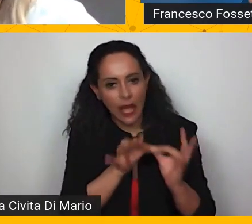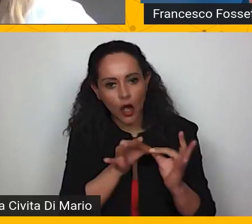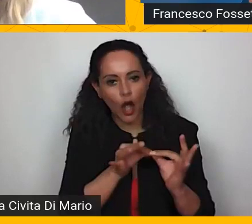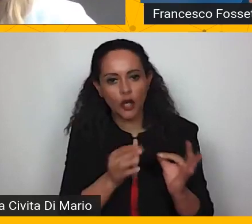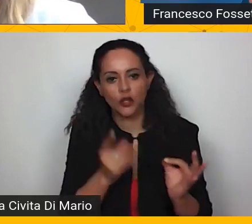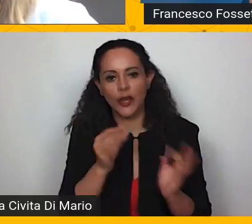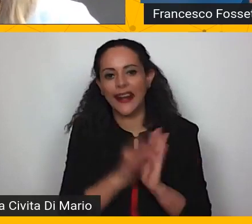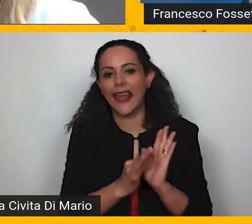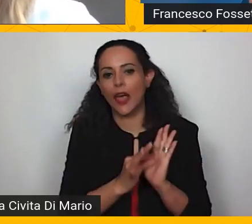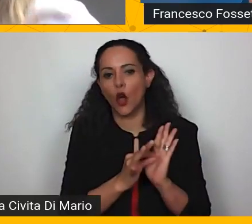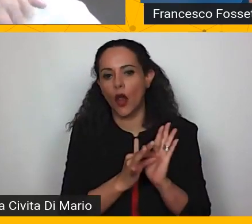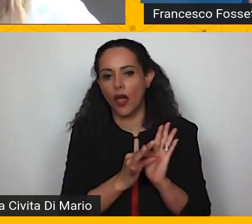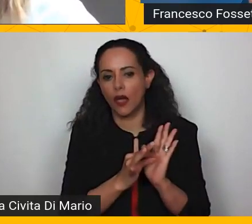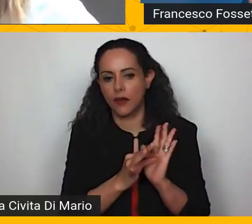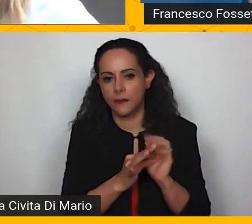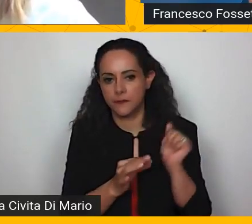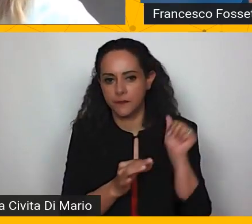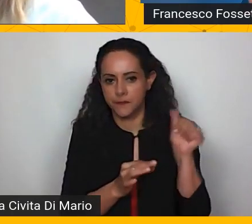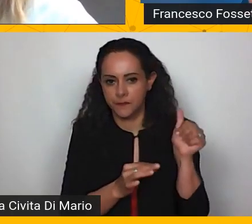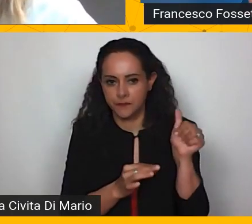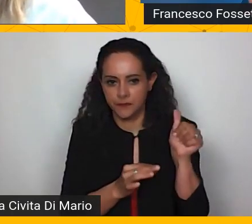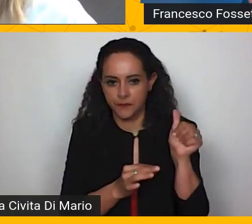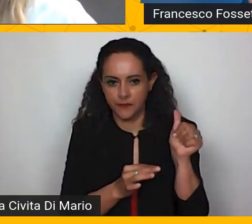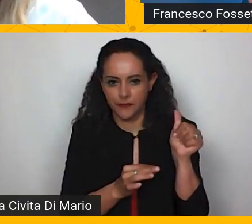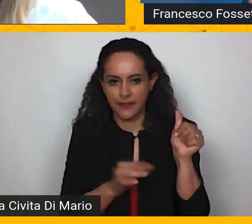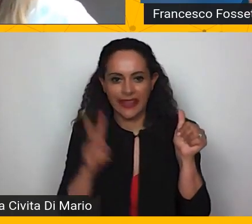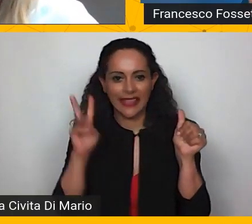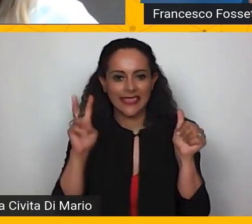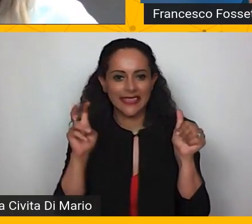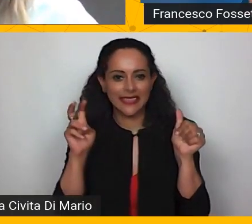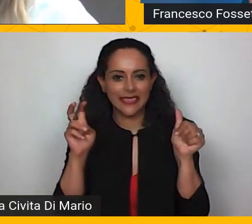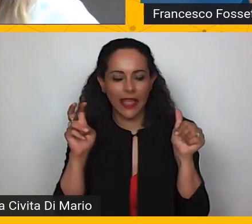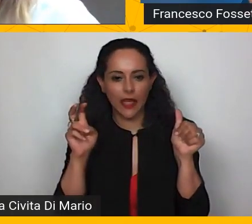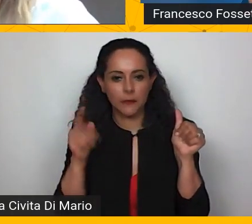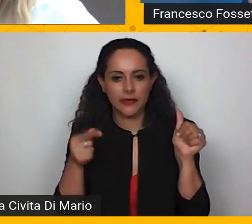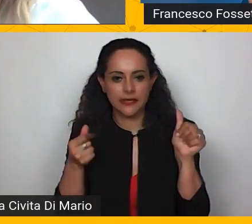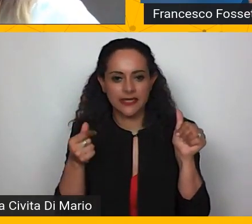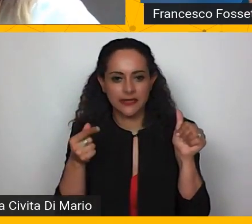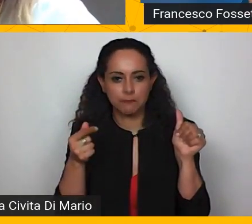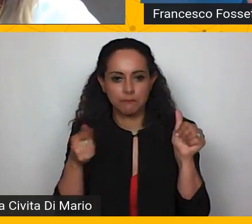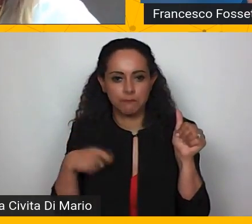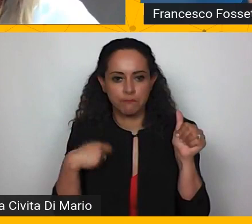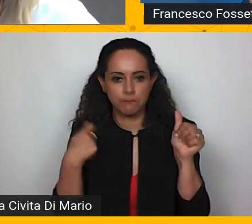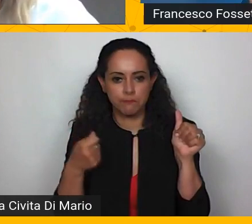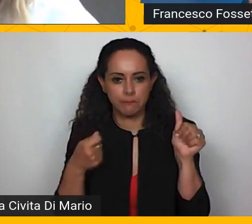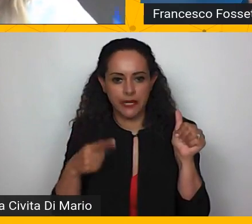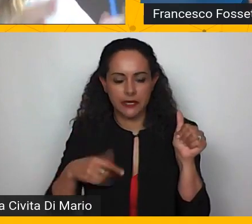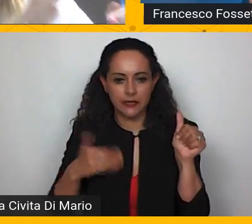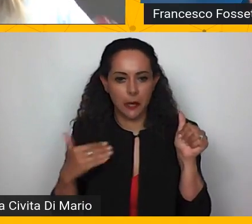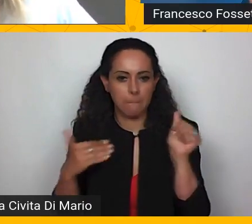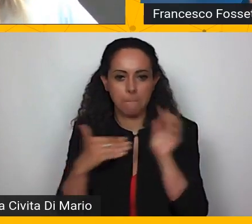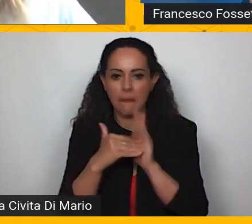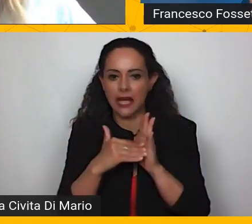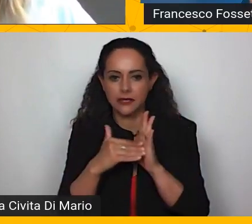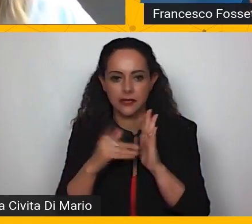ossia eh sia sul tema del della